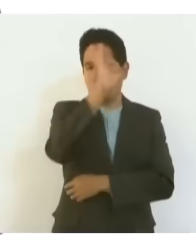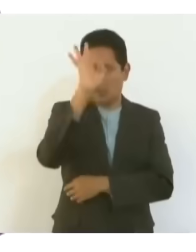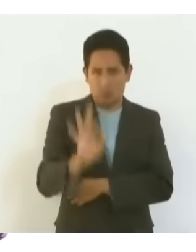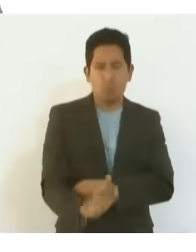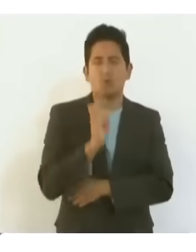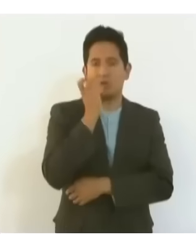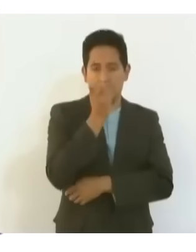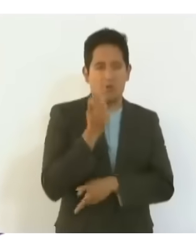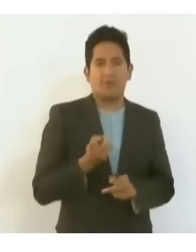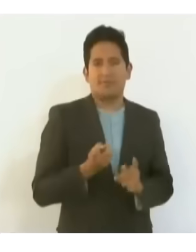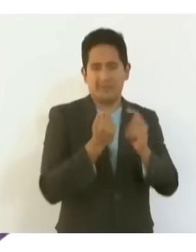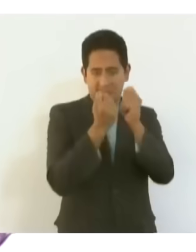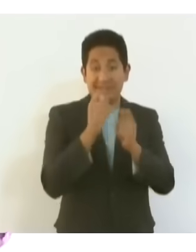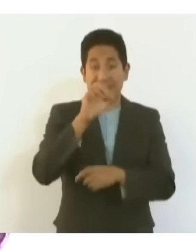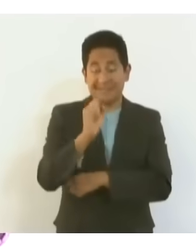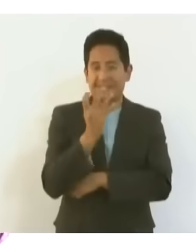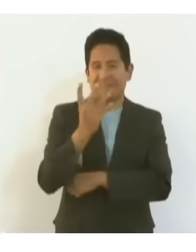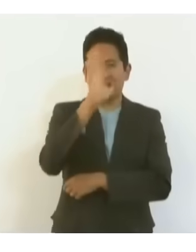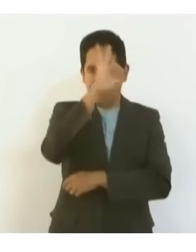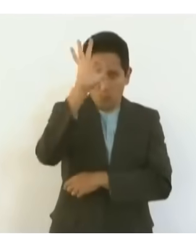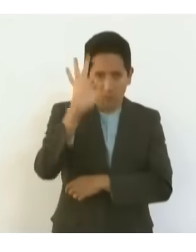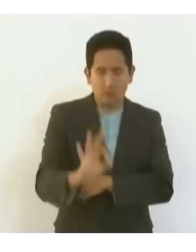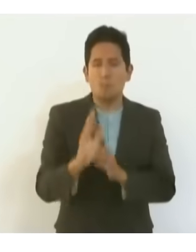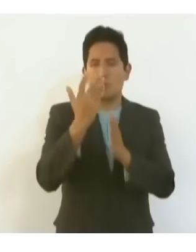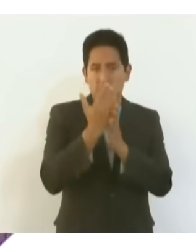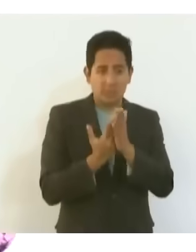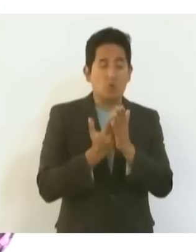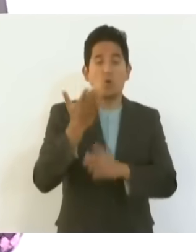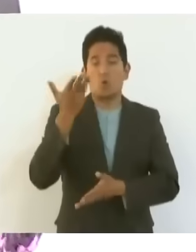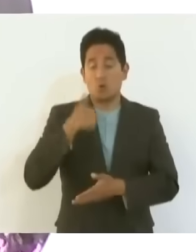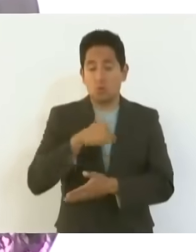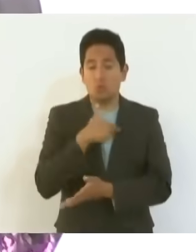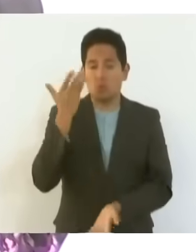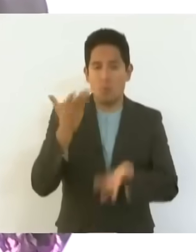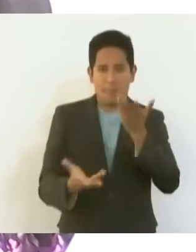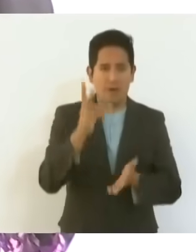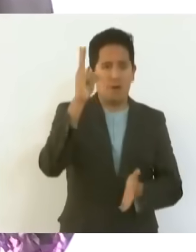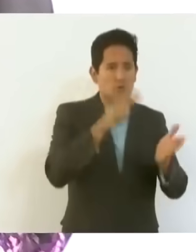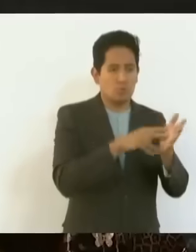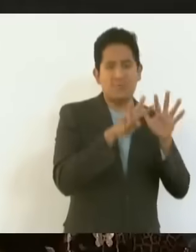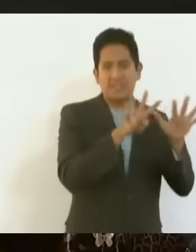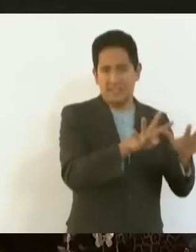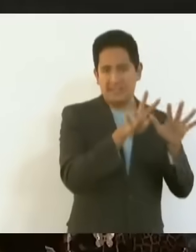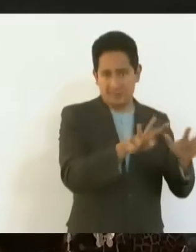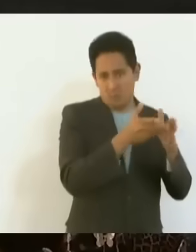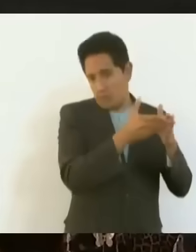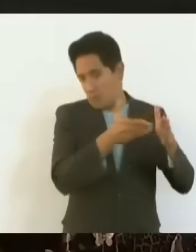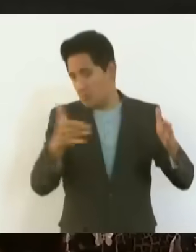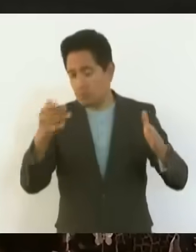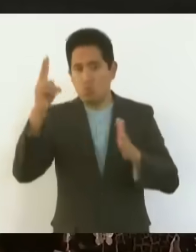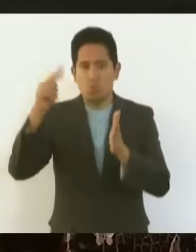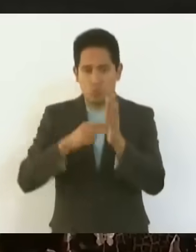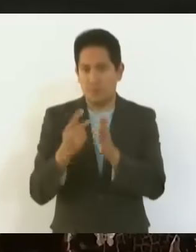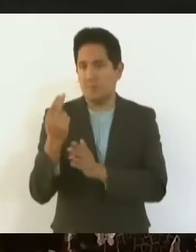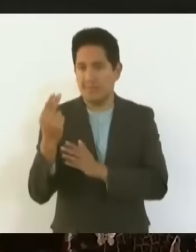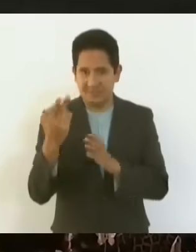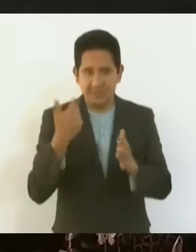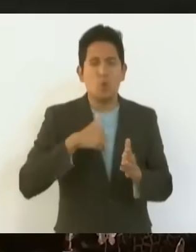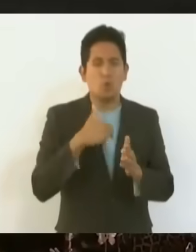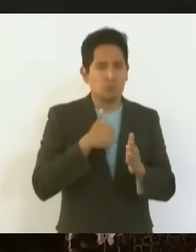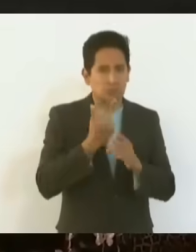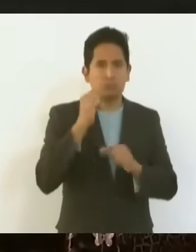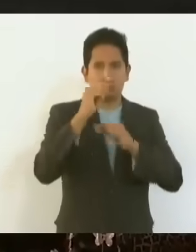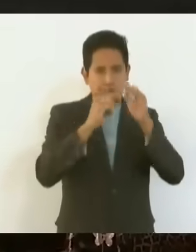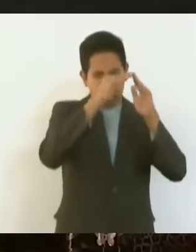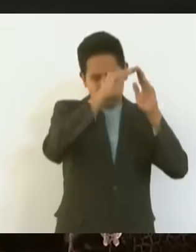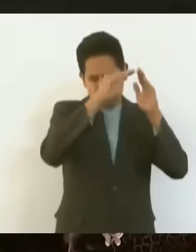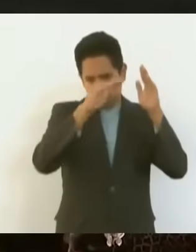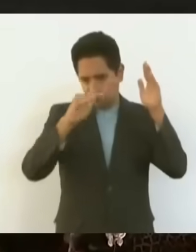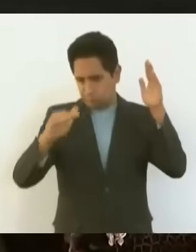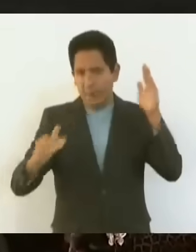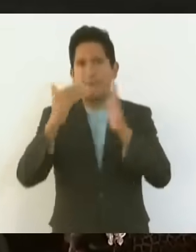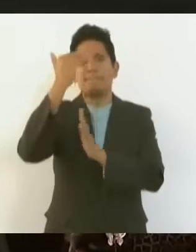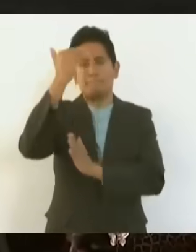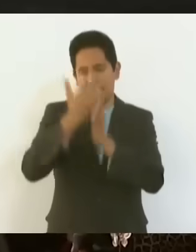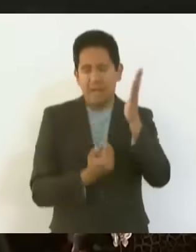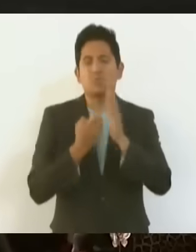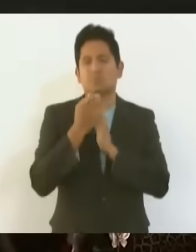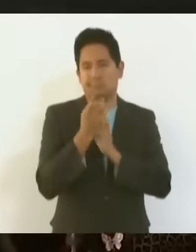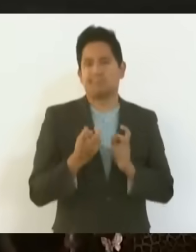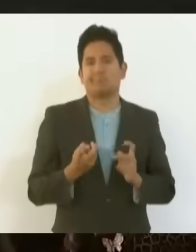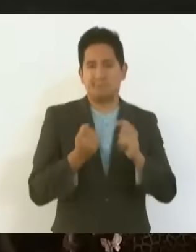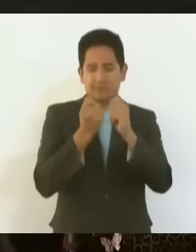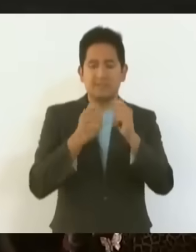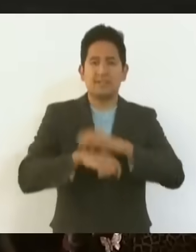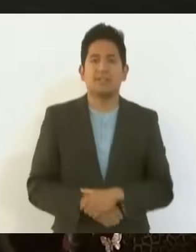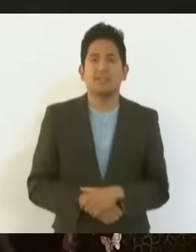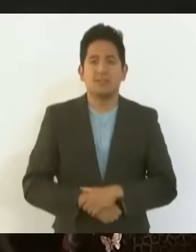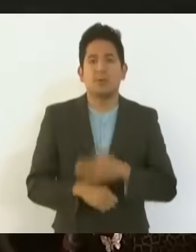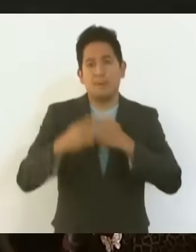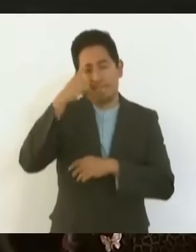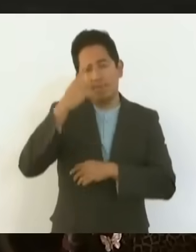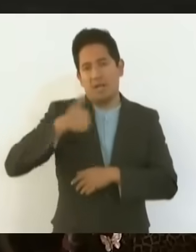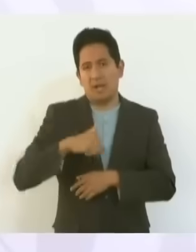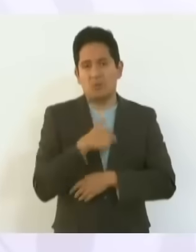64% de 2019 hasta la fecha y guiados por esta ruta y esta estrategia para garantizar más seguridad,